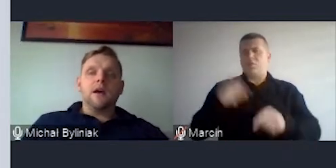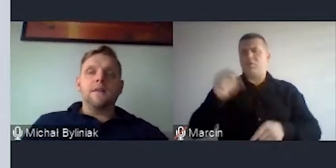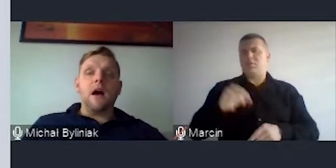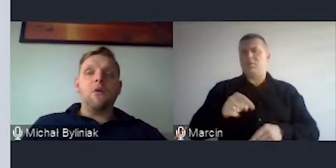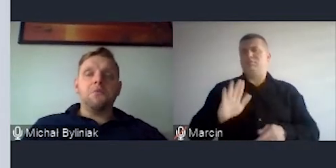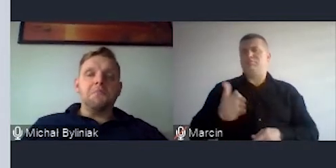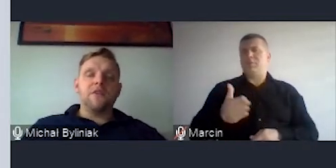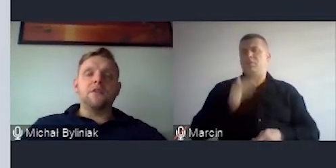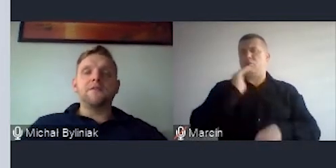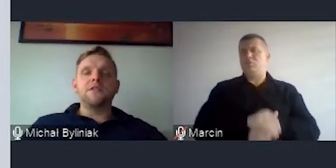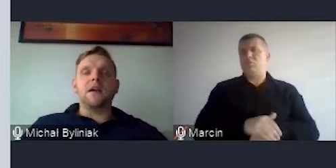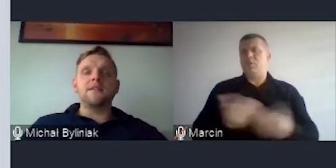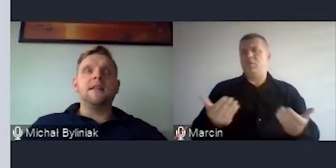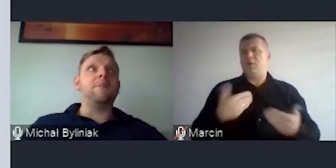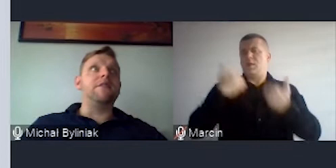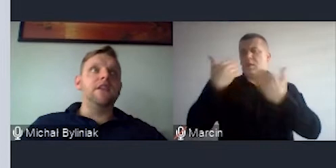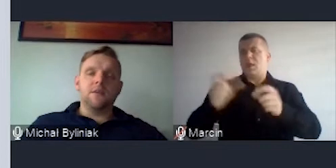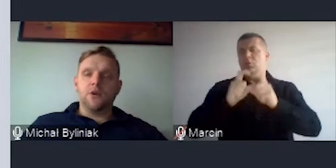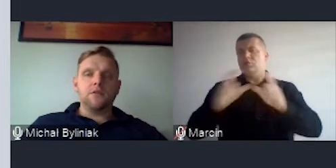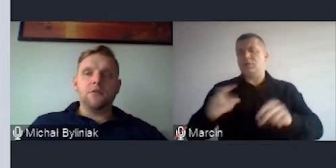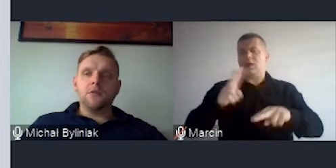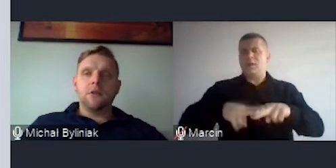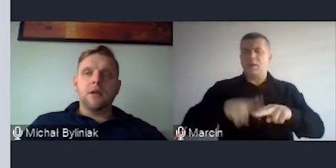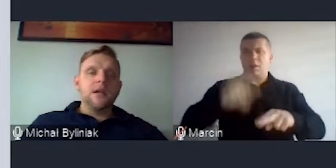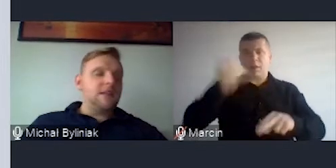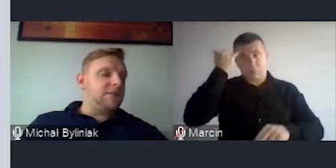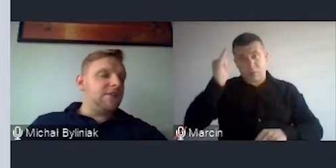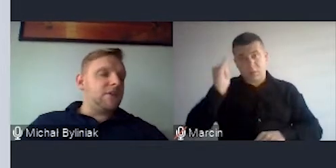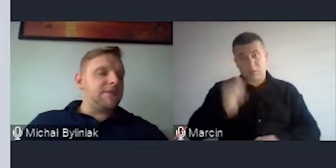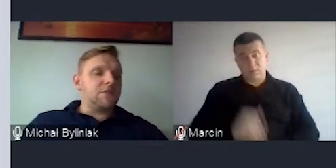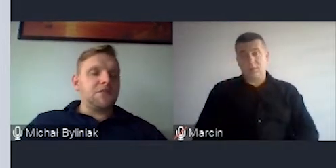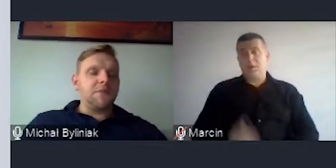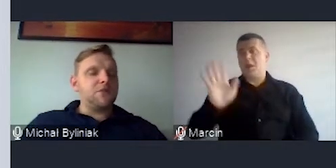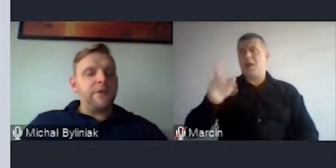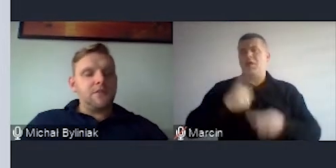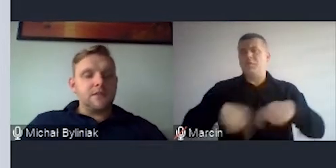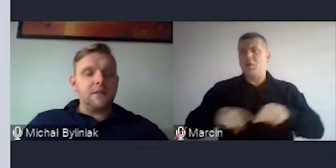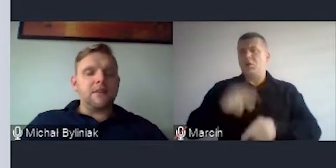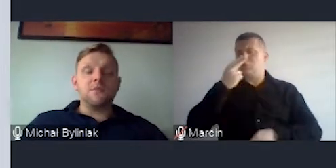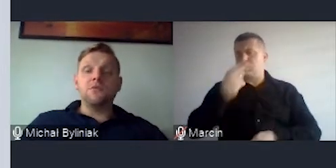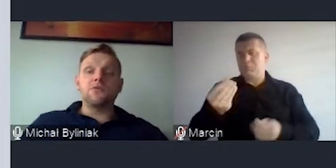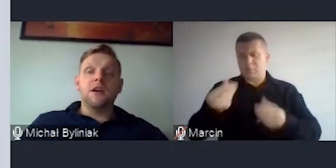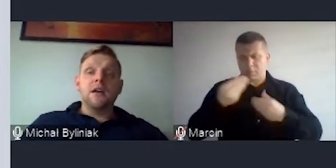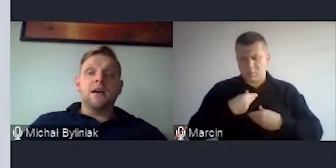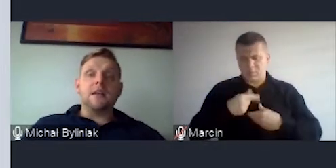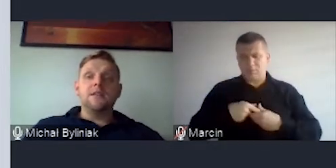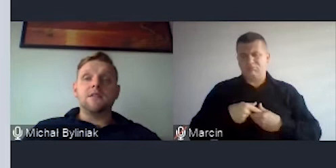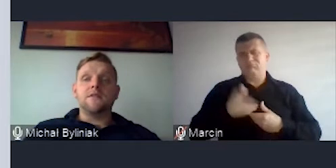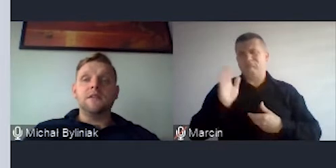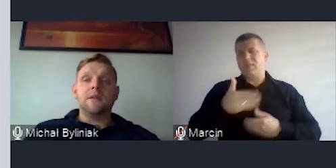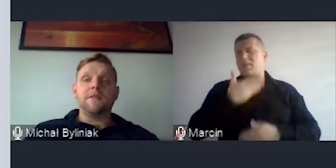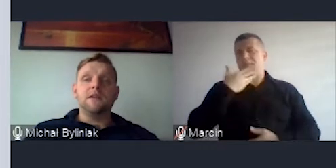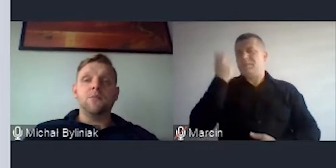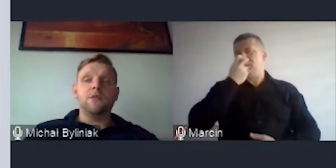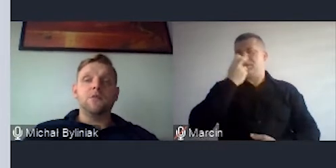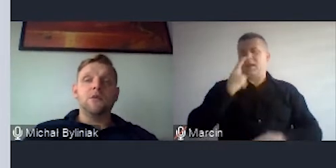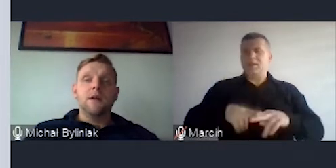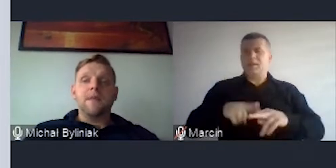Dał wykonawcy czas na naprawienie błędu, natomiast wykonawca, który zobaczył pieniądze nie bardzo był już zainteresowany naprawianiem błędu,